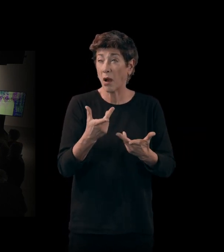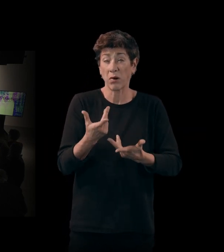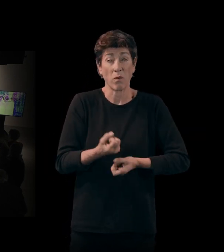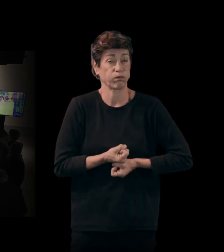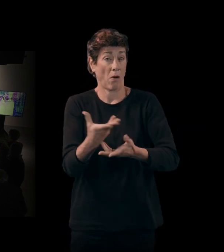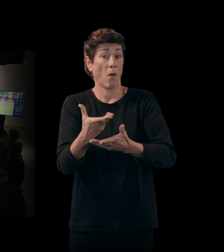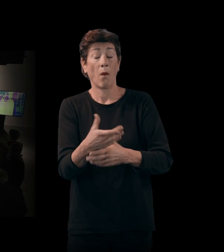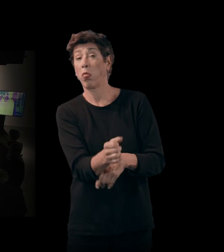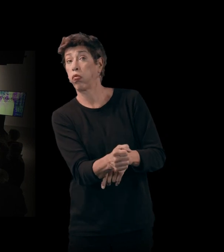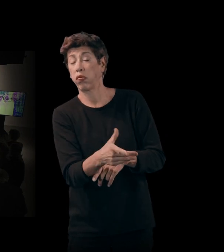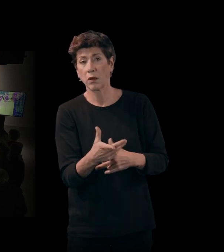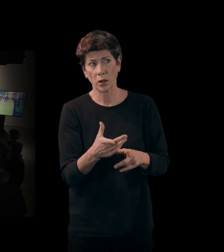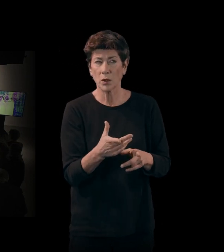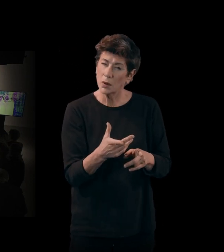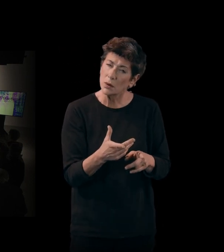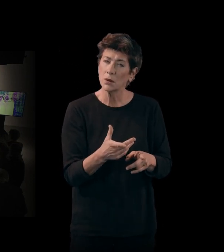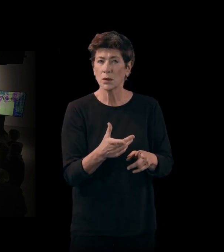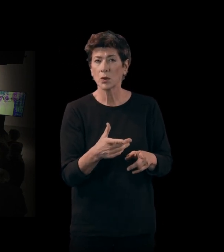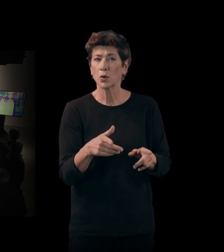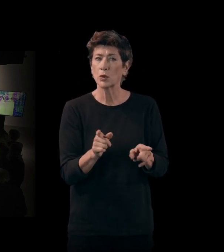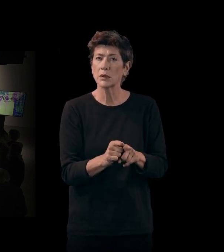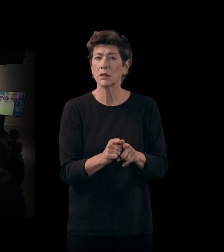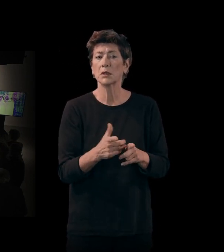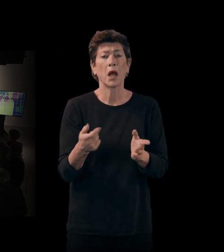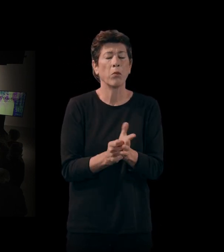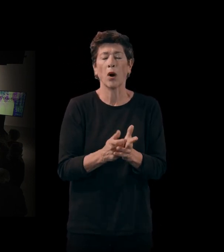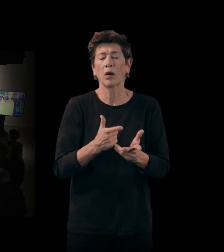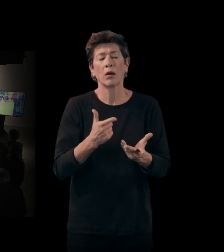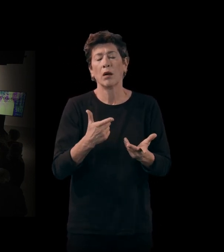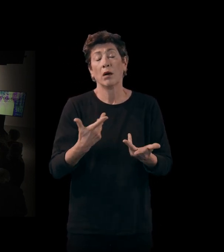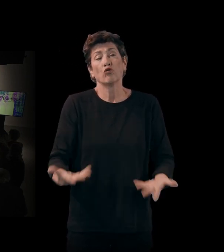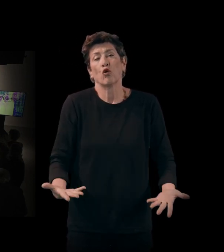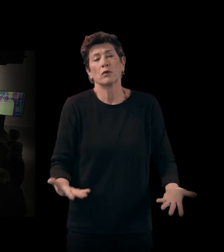Mais vous voyez, à une époque où tout va vite et où on essaye de